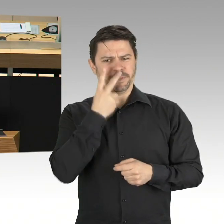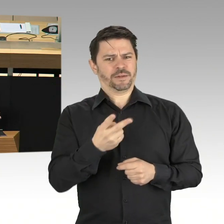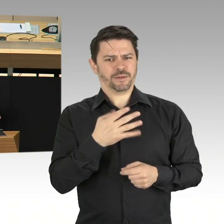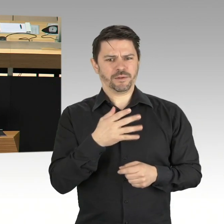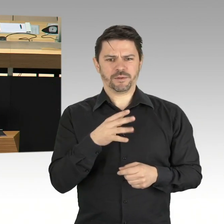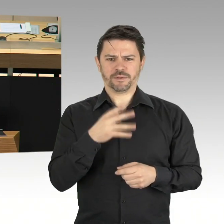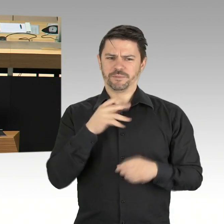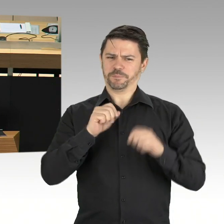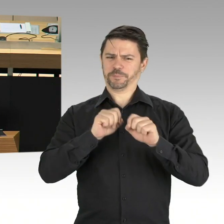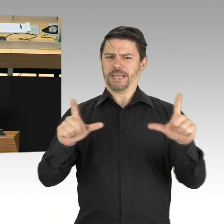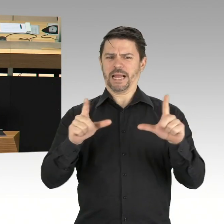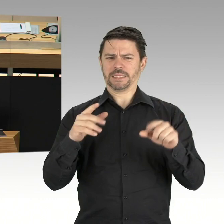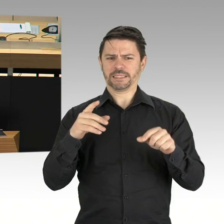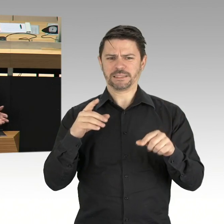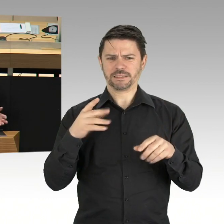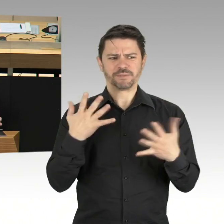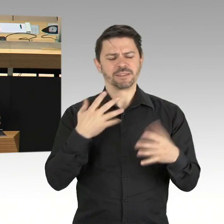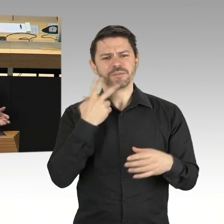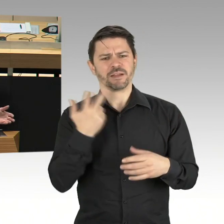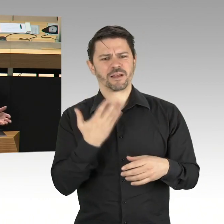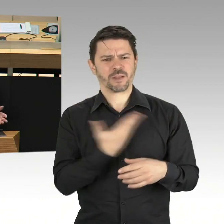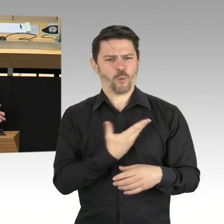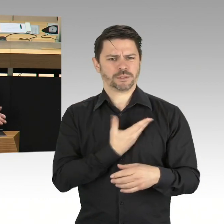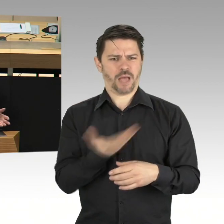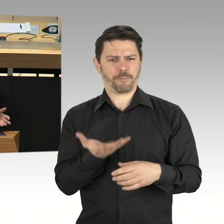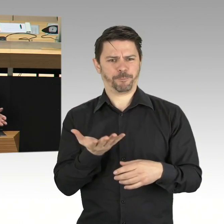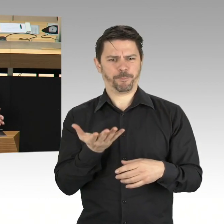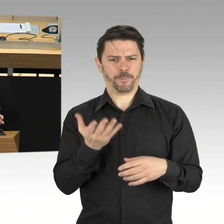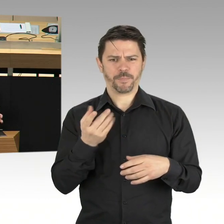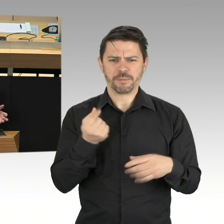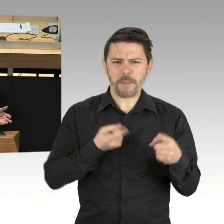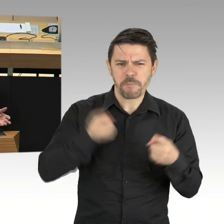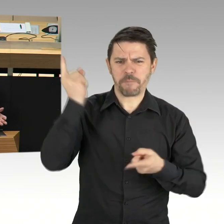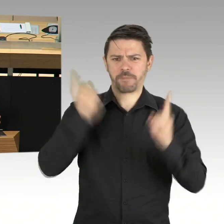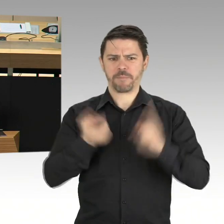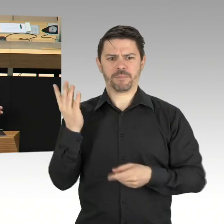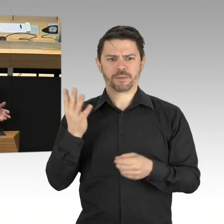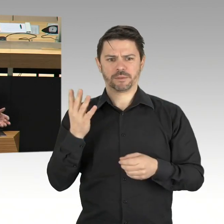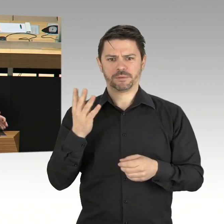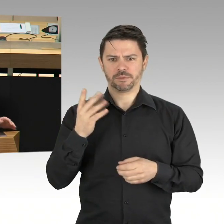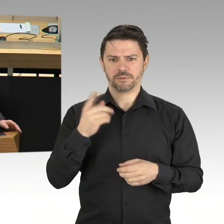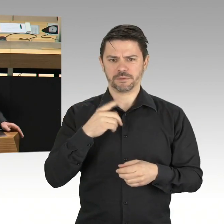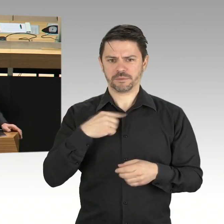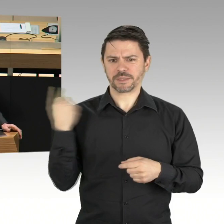dass die Bestandsmieten gegenwärtig nicht auskömmlich sind? Ich glaube, das ist eine absurde Idee.